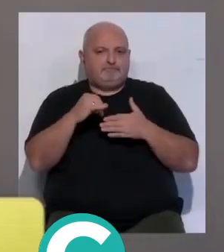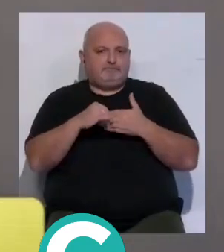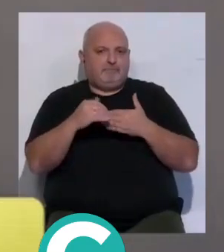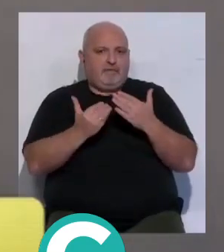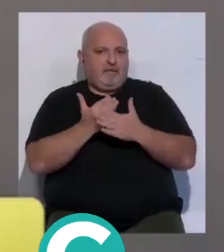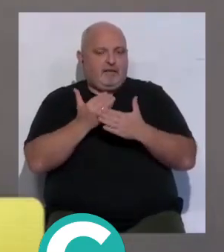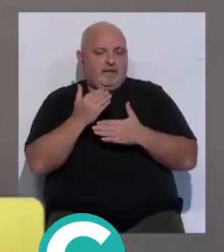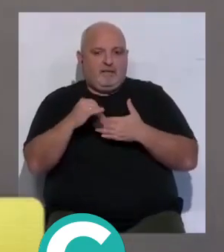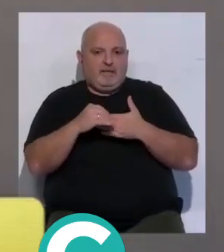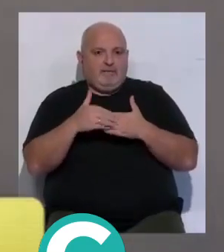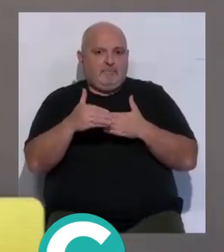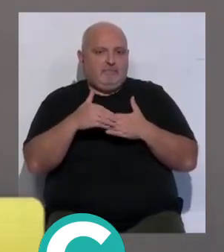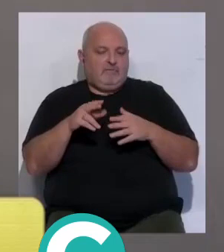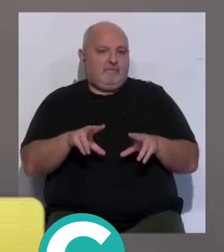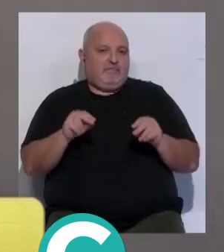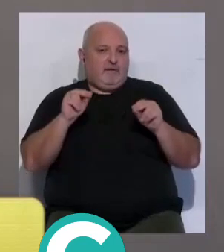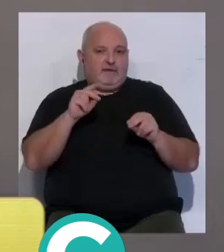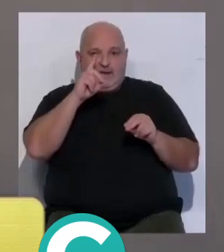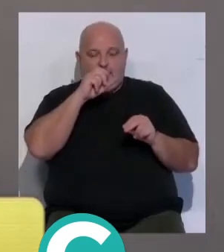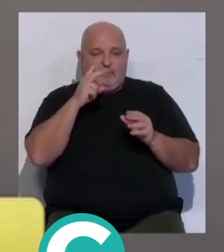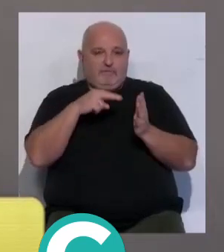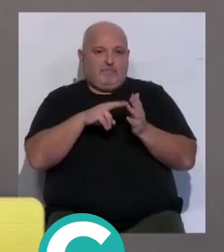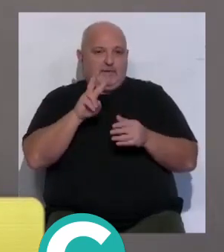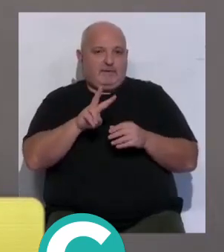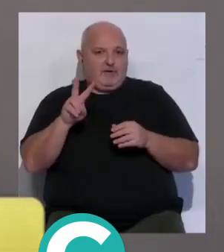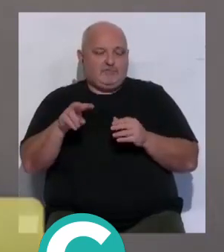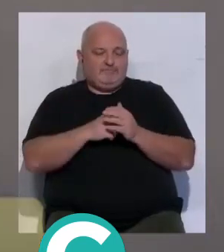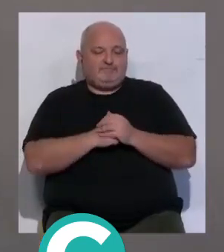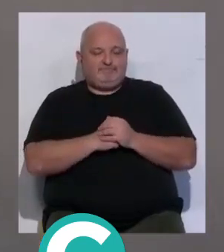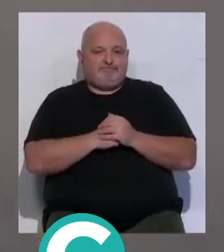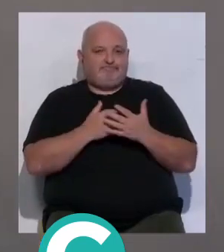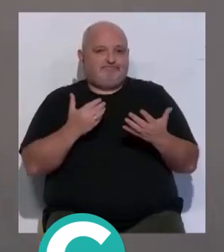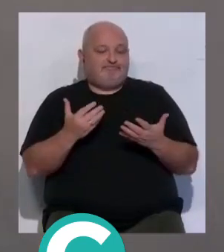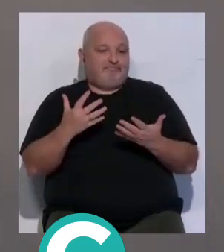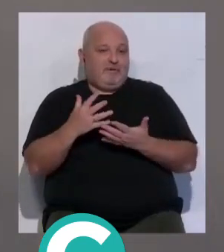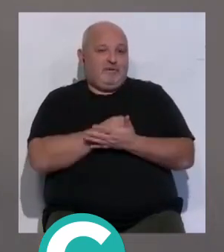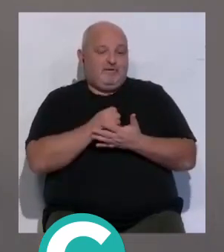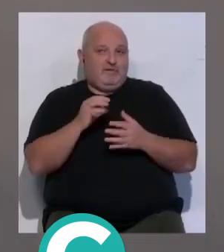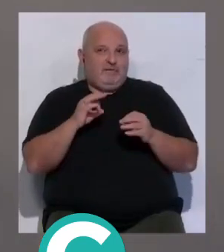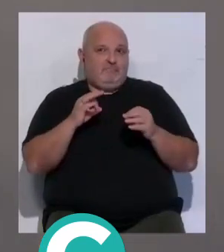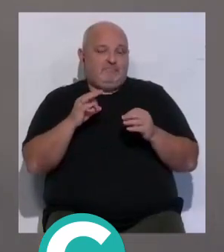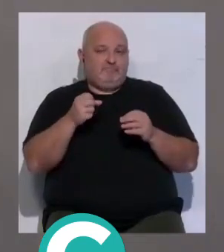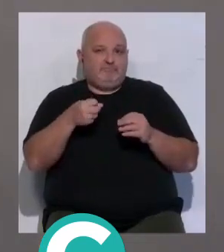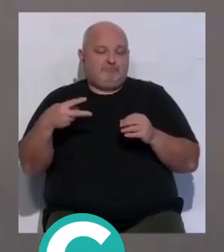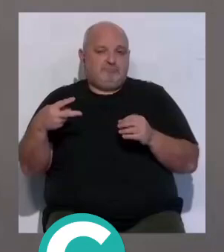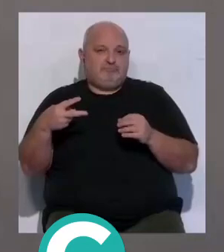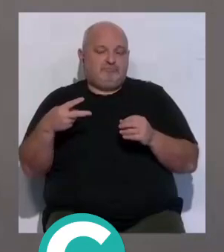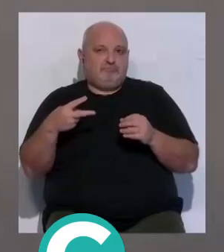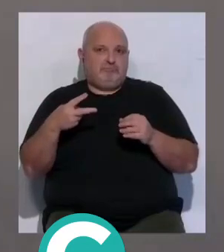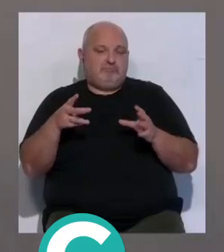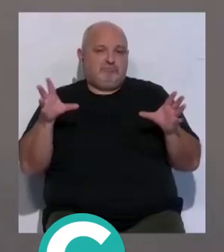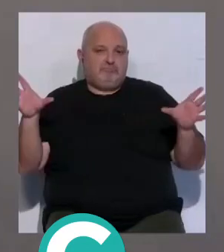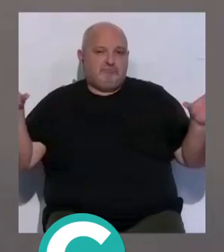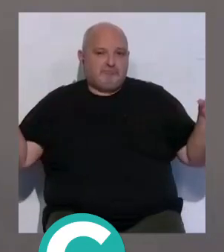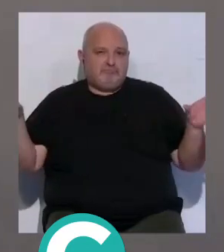quedan ya para la finalización de este año 2022 que bueno haciendo un rápido repaso deja también